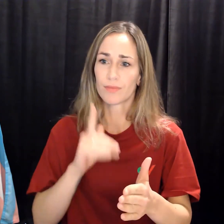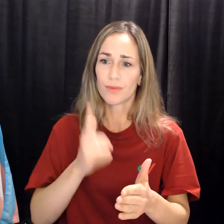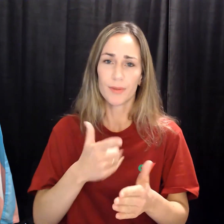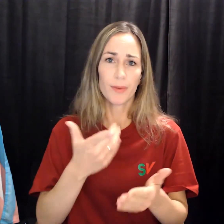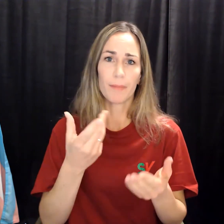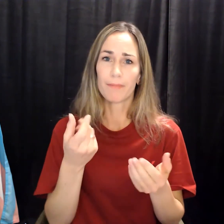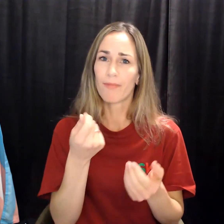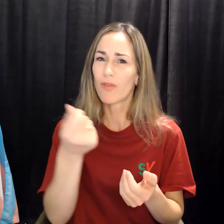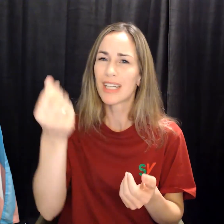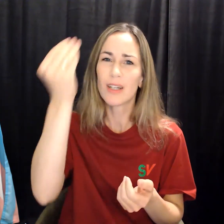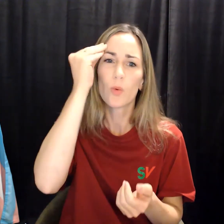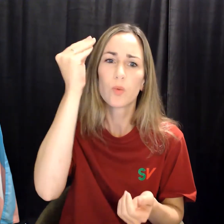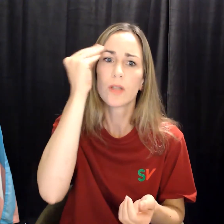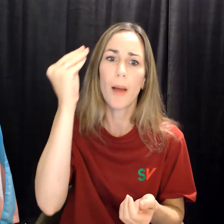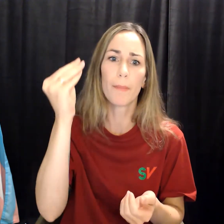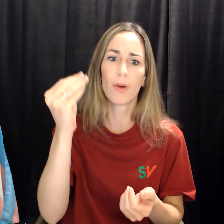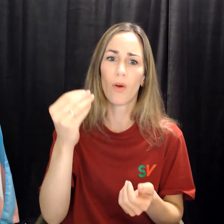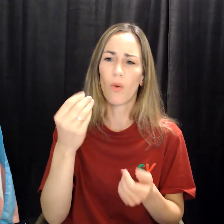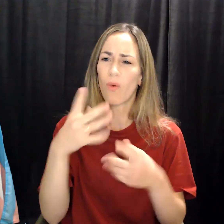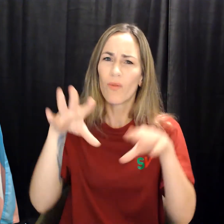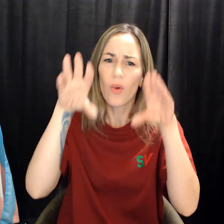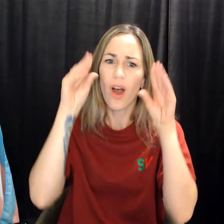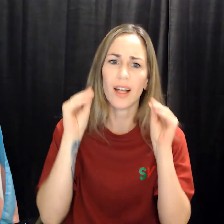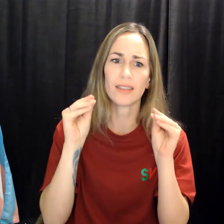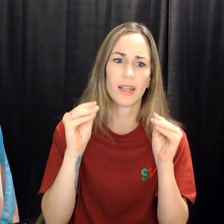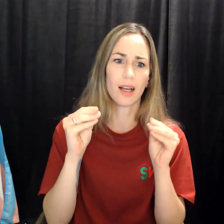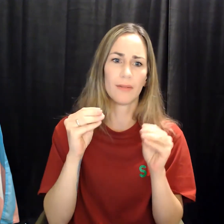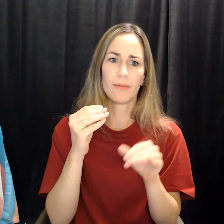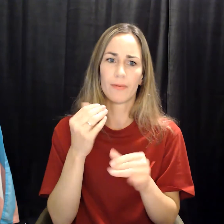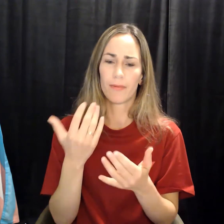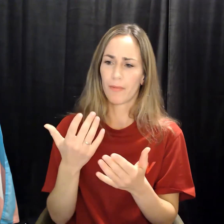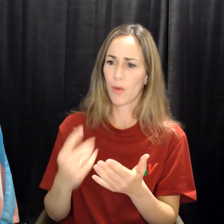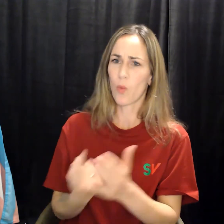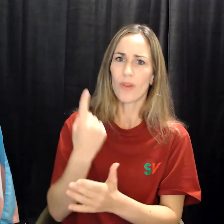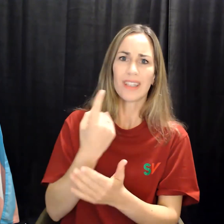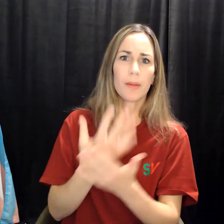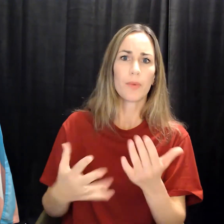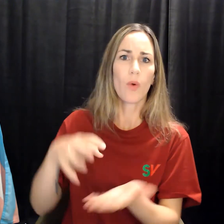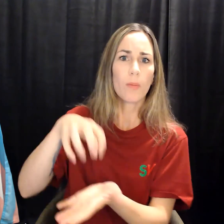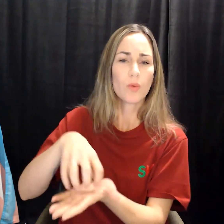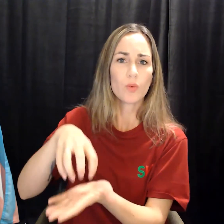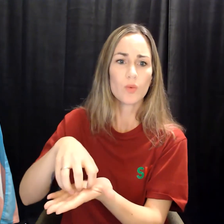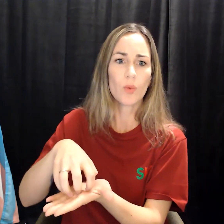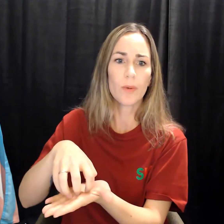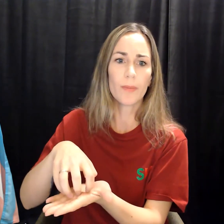mye grunnet manglende kunnskap og forståelse for de tegnspråkliges unike språkposisjon.